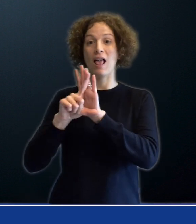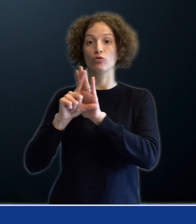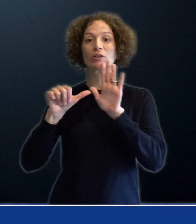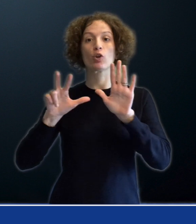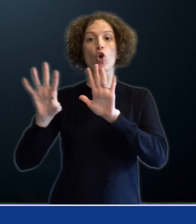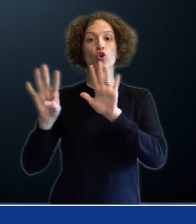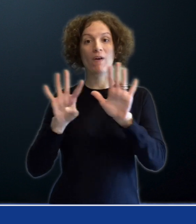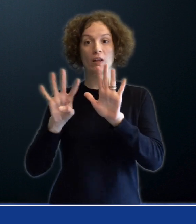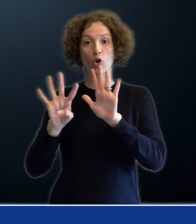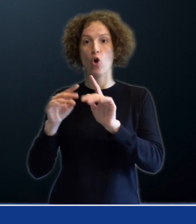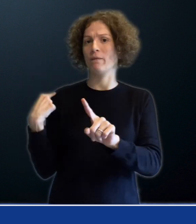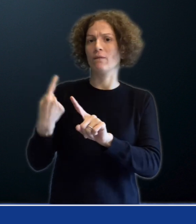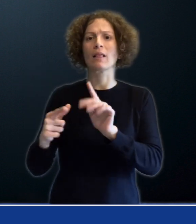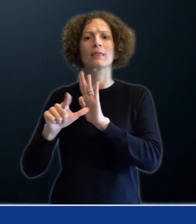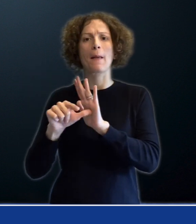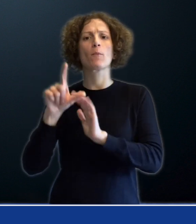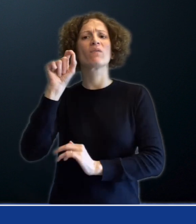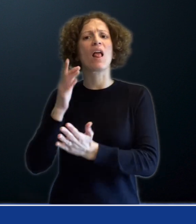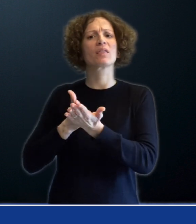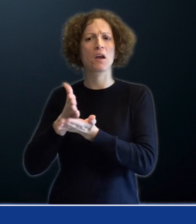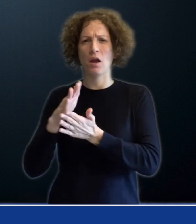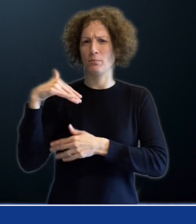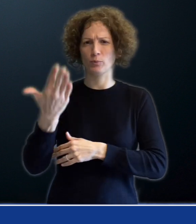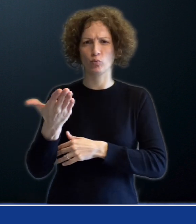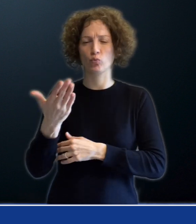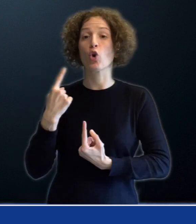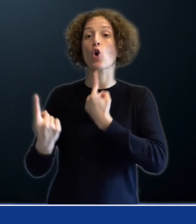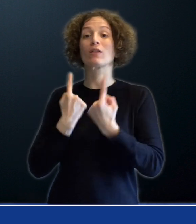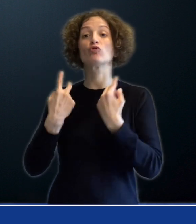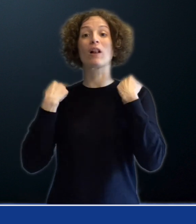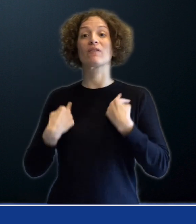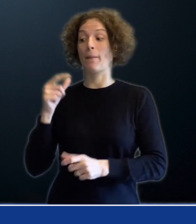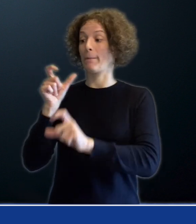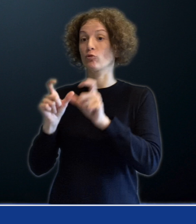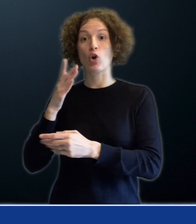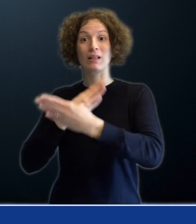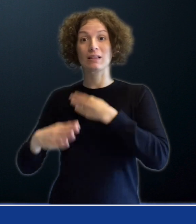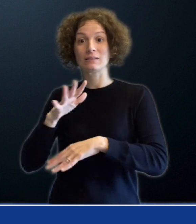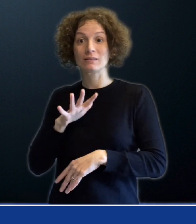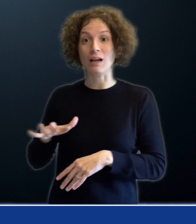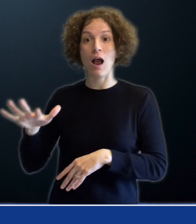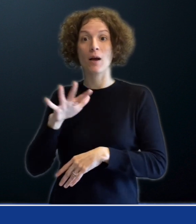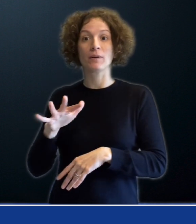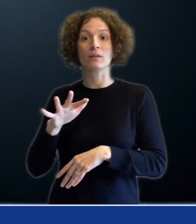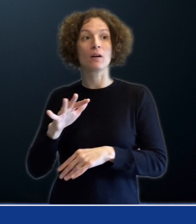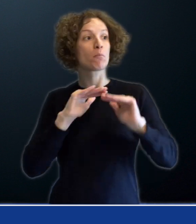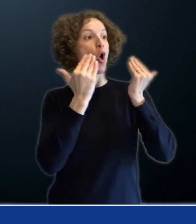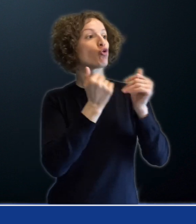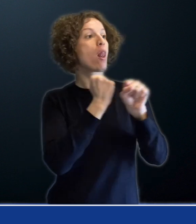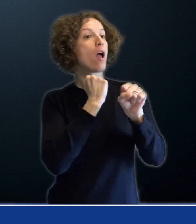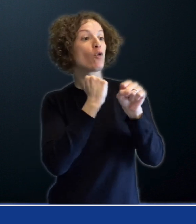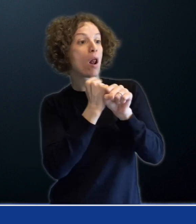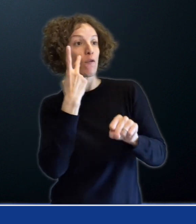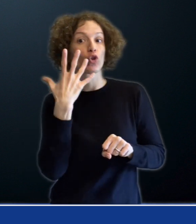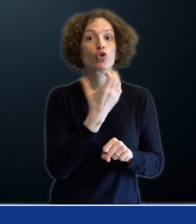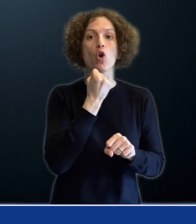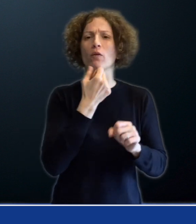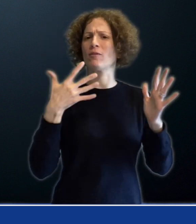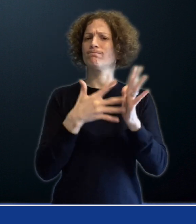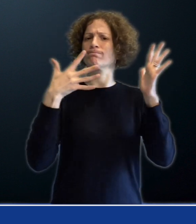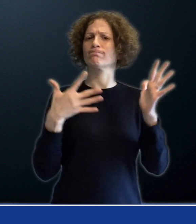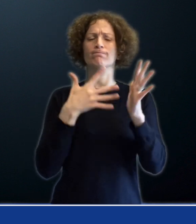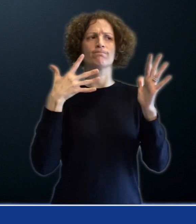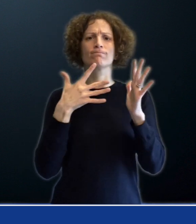A più di vent'anni dalla Legge 68 le condizioni di vita delle persone con disabilità non sono migliorate in termini occupazionali